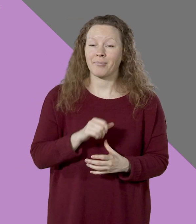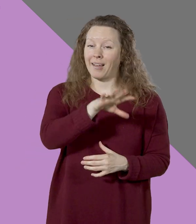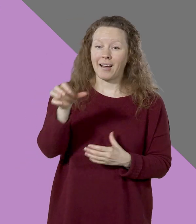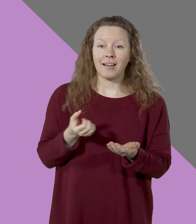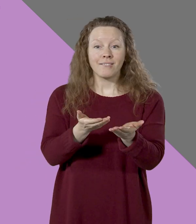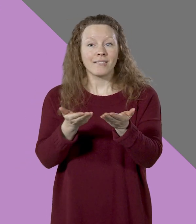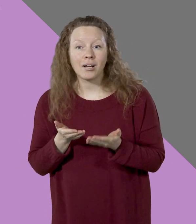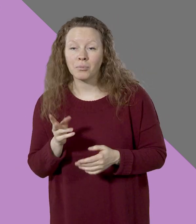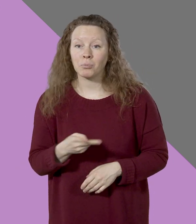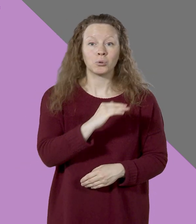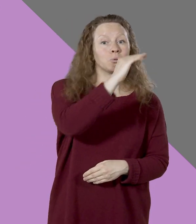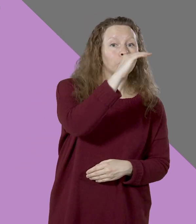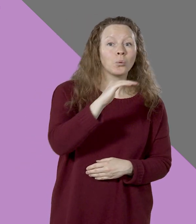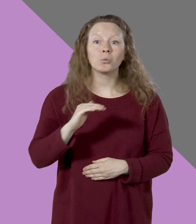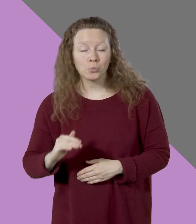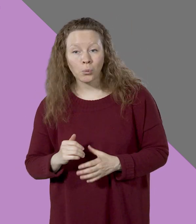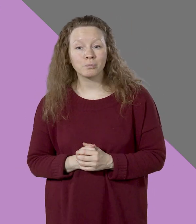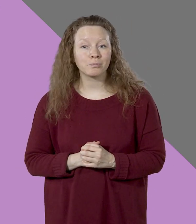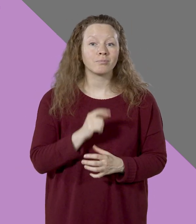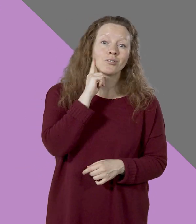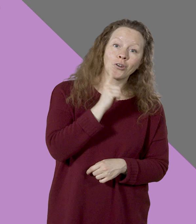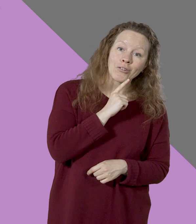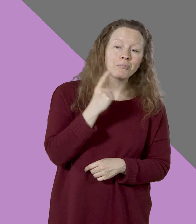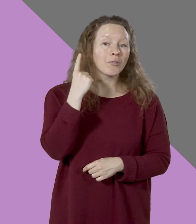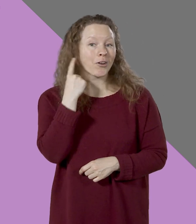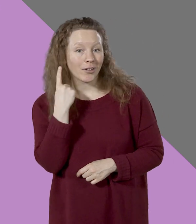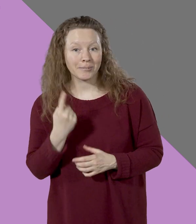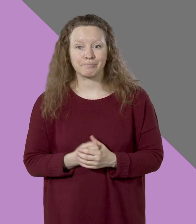Alla är välkomna, både stora och små, döva och hörande.